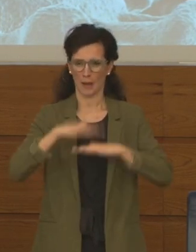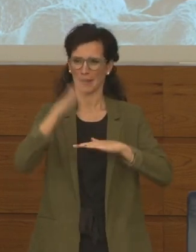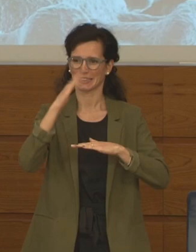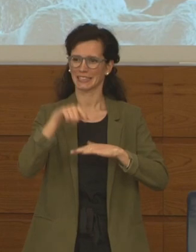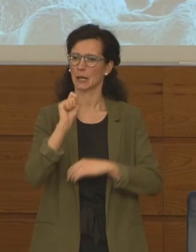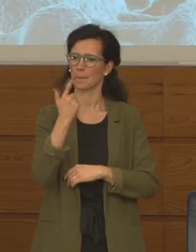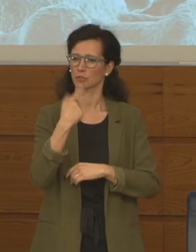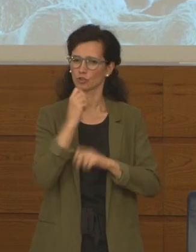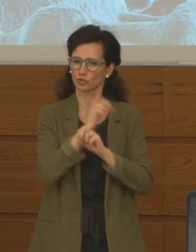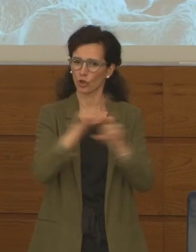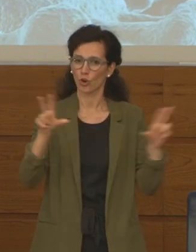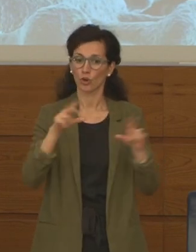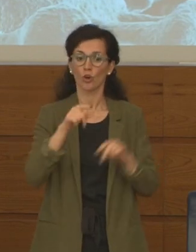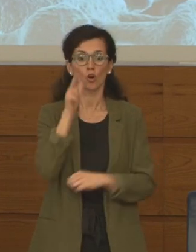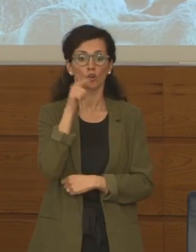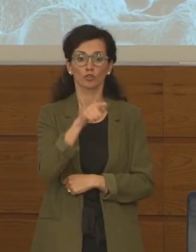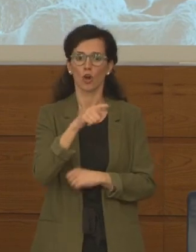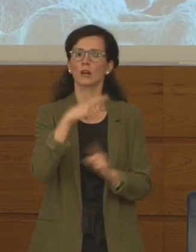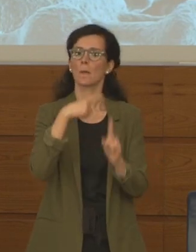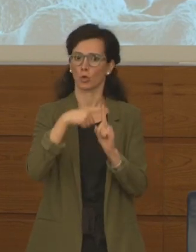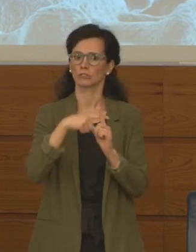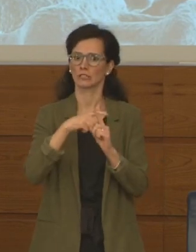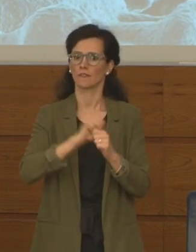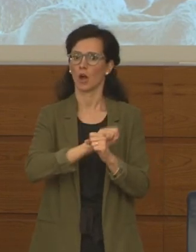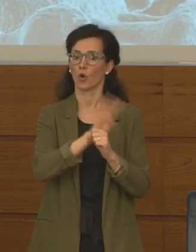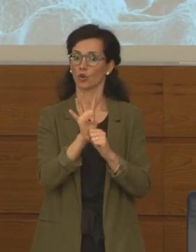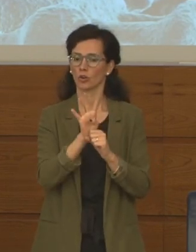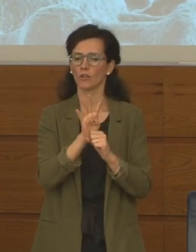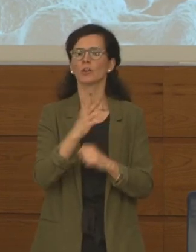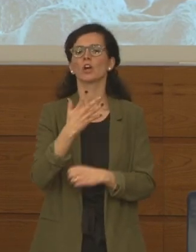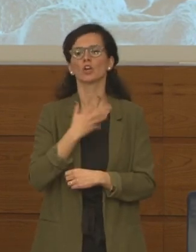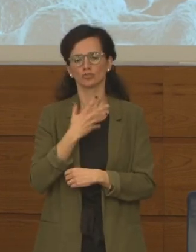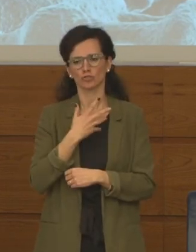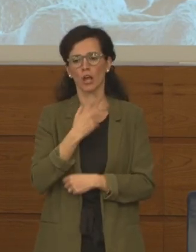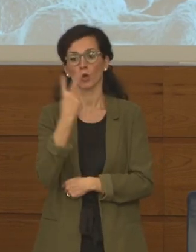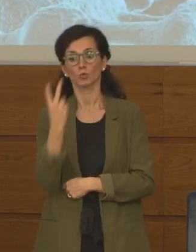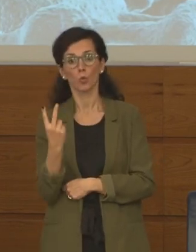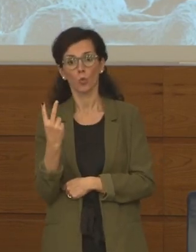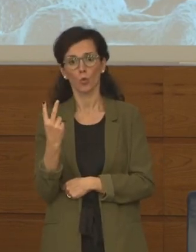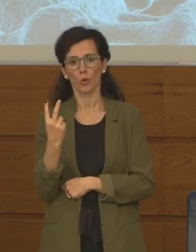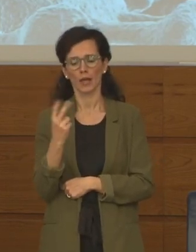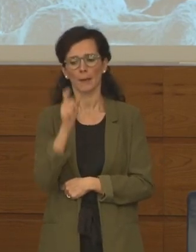risultata positiva al coronavirus abbiamo anche altri due componenti della